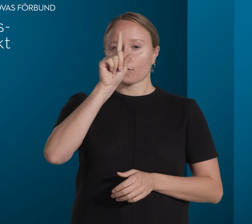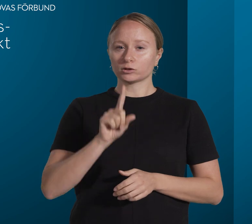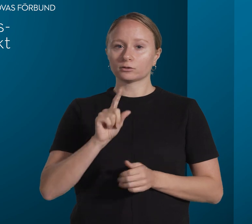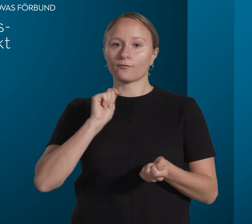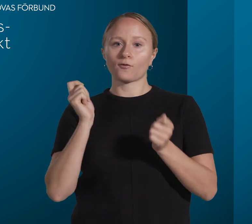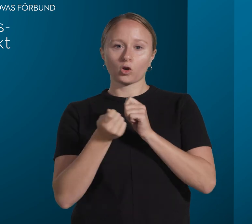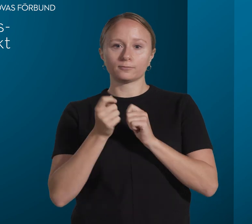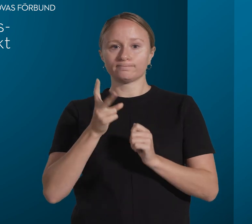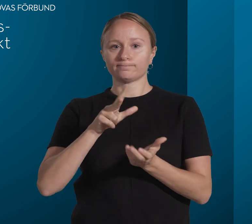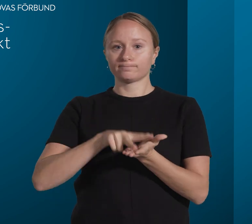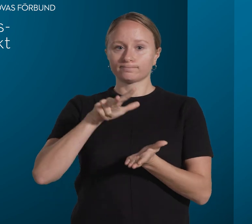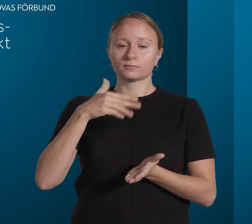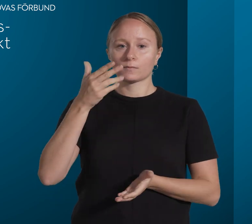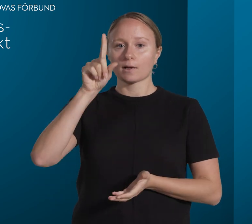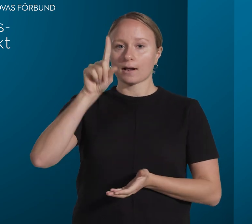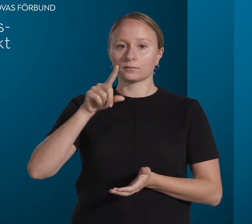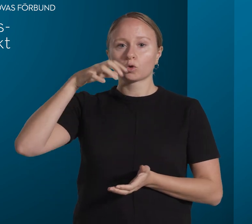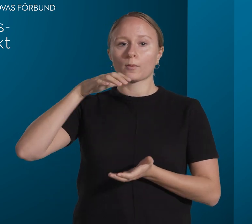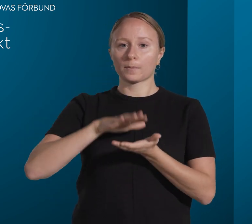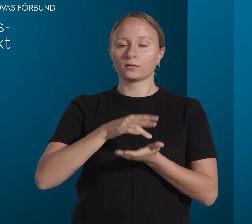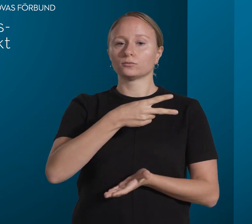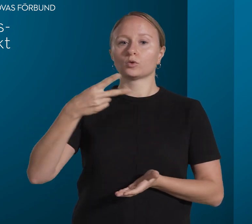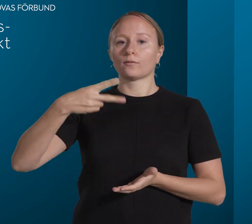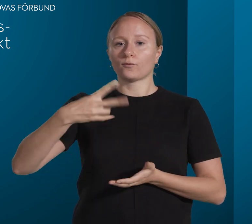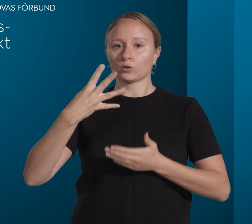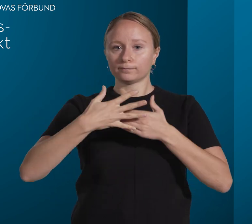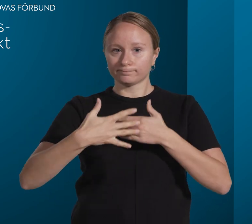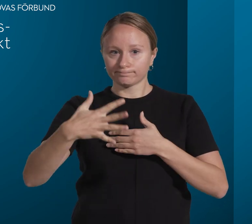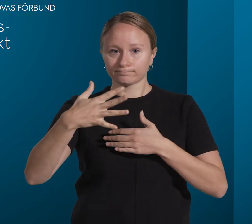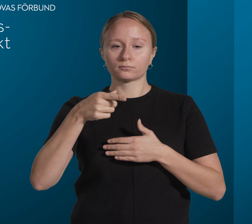Den första förändringen träder i kraft den 1 oktober 2024, -